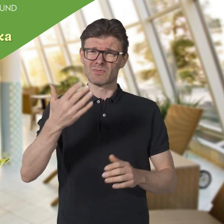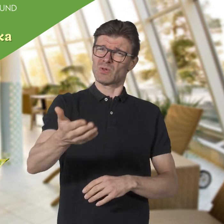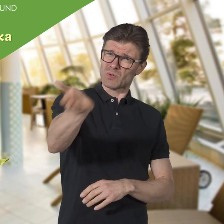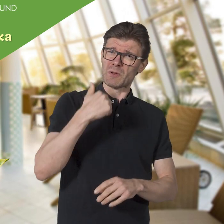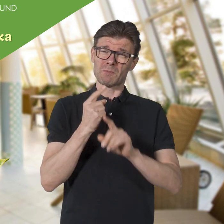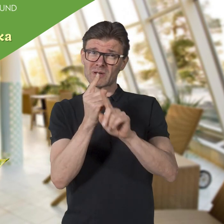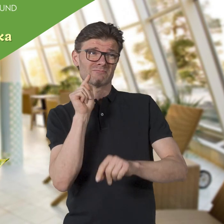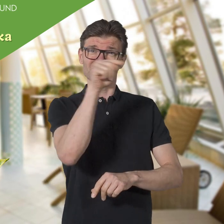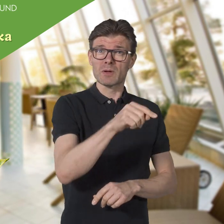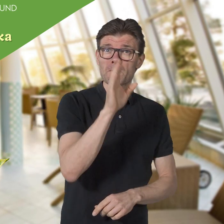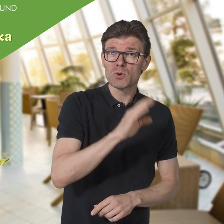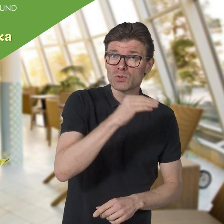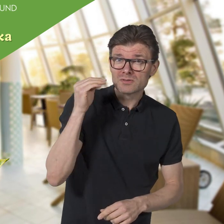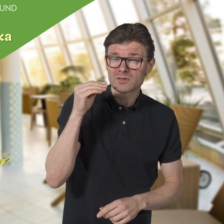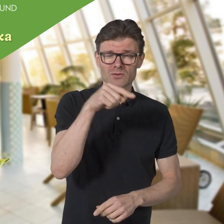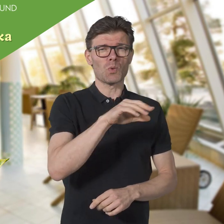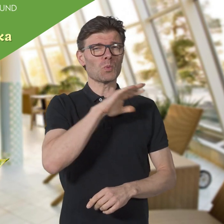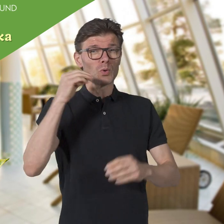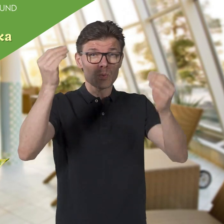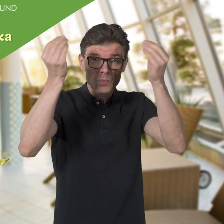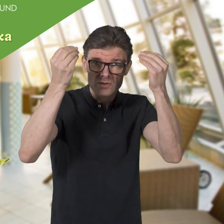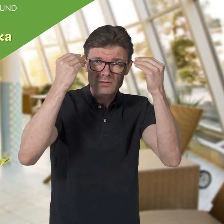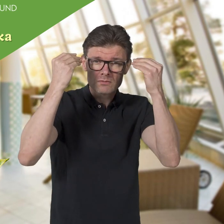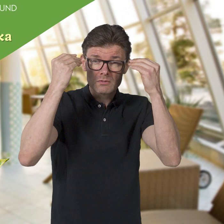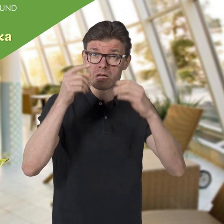Delta i kursen i Björneborg för finlandssvenska unga!